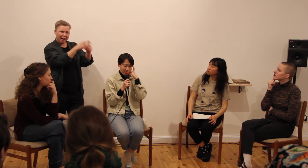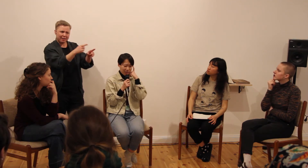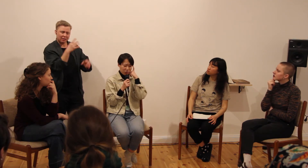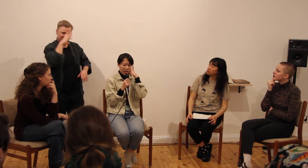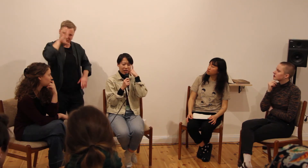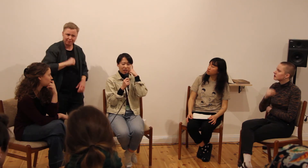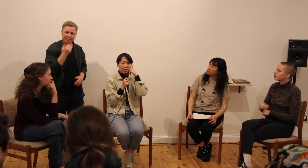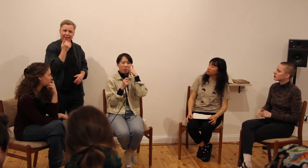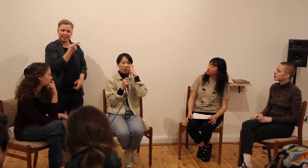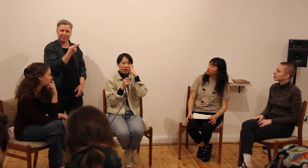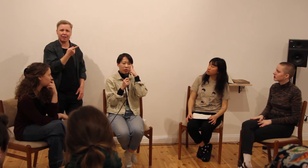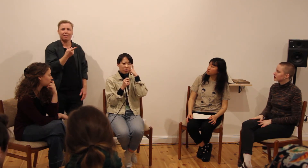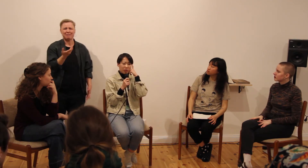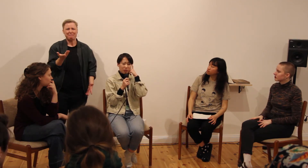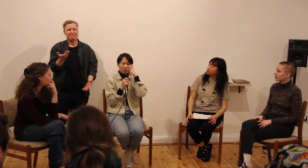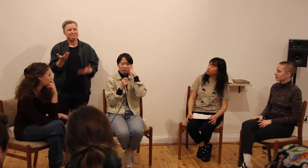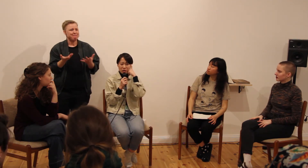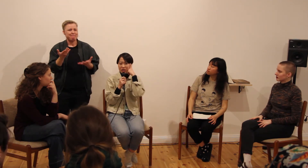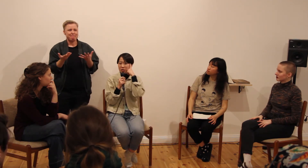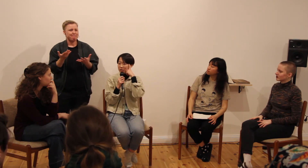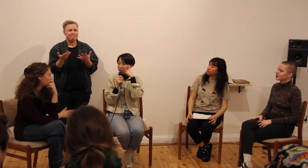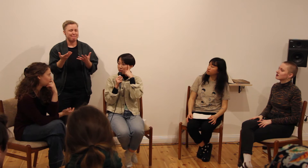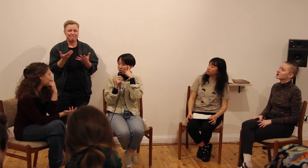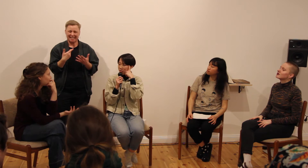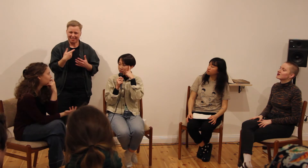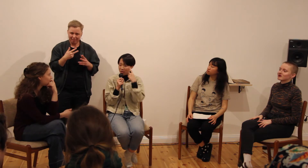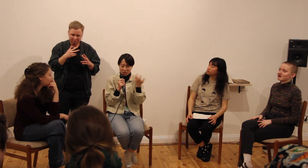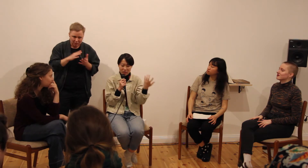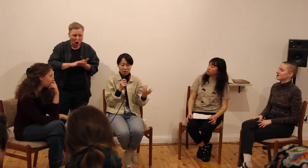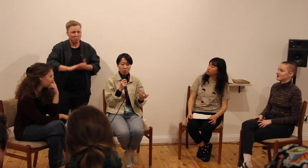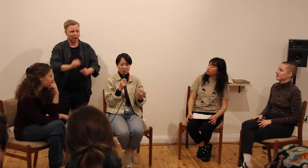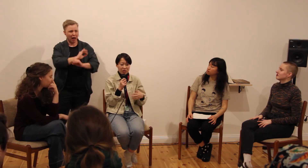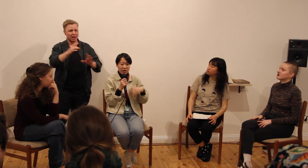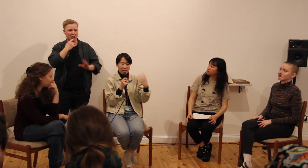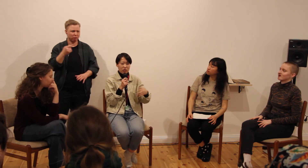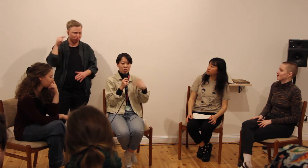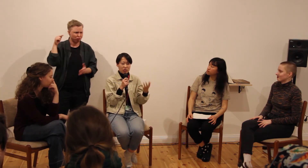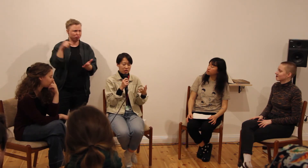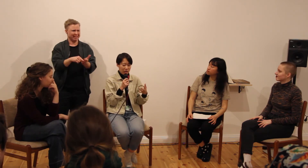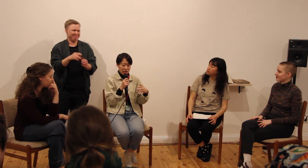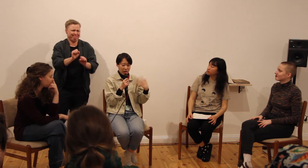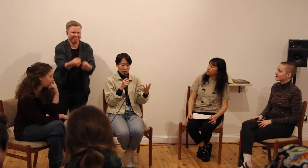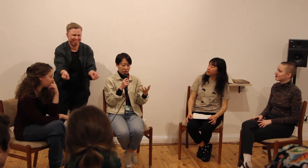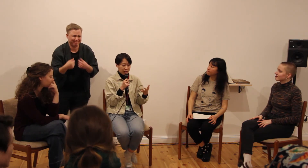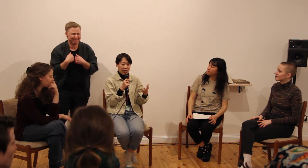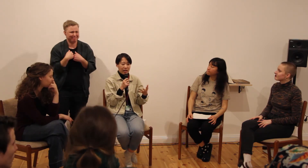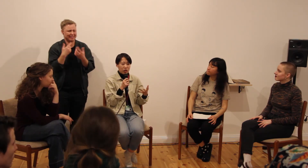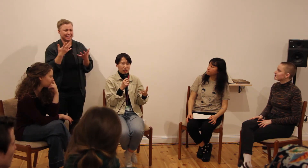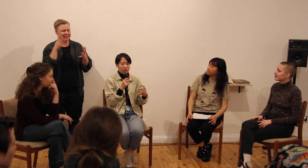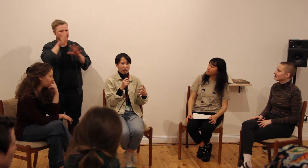Und eigentlich kann ich mich nicht mehr wirklich daran erinnern wann es genau war. Für mich war es eine ganz natürliche Sache, ich habe Gebärdensprache zuhause verwendetet,